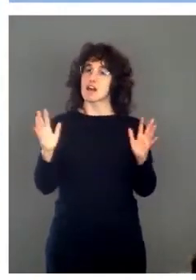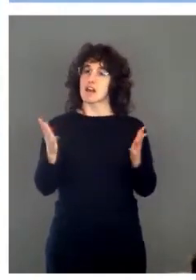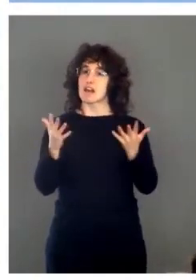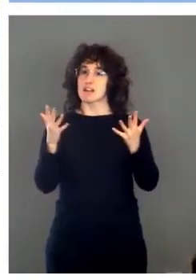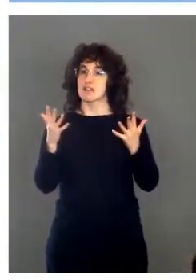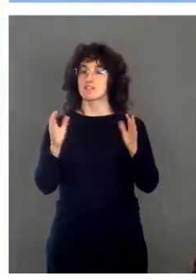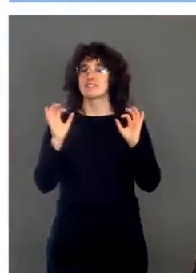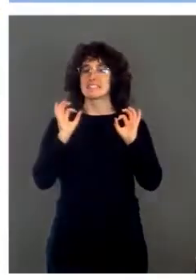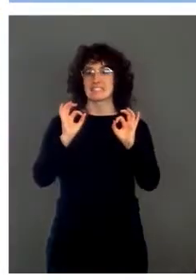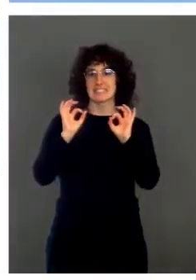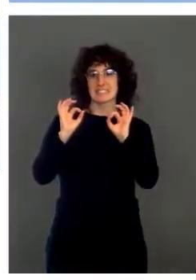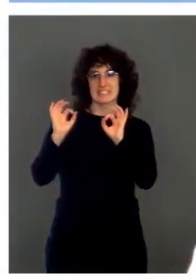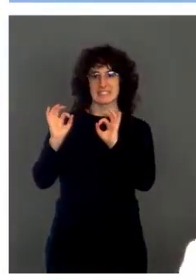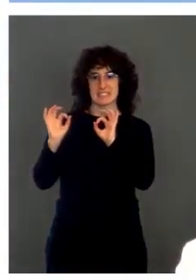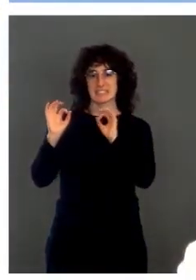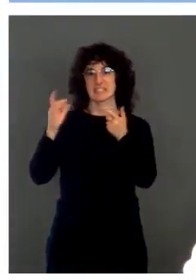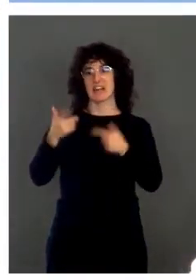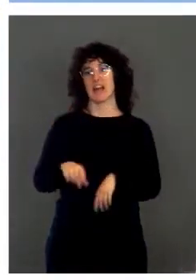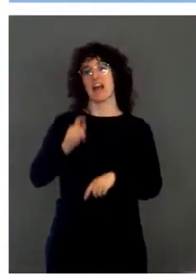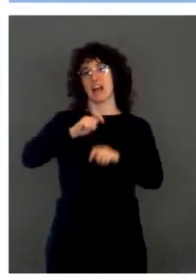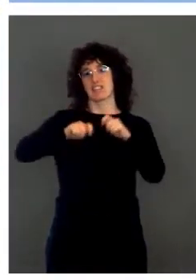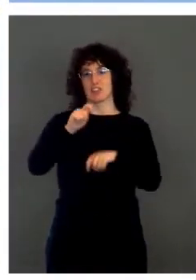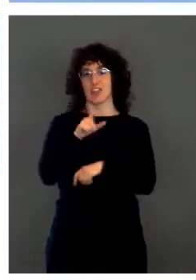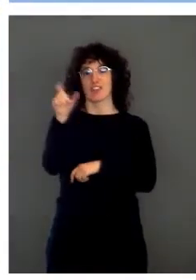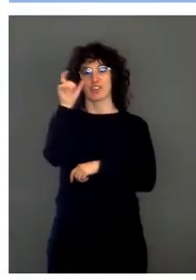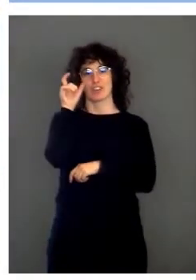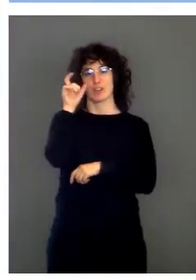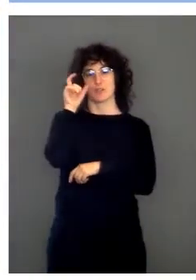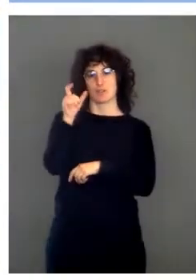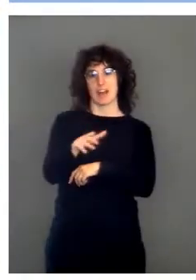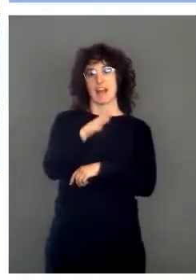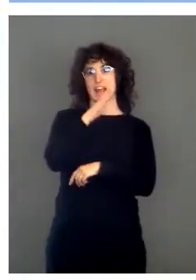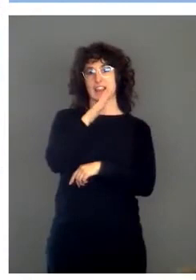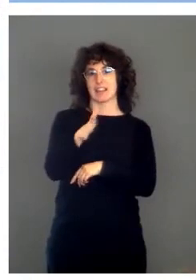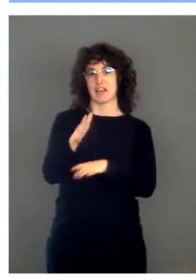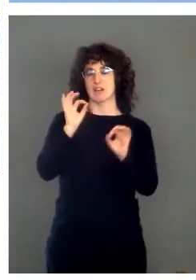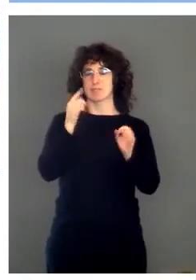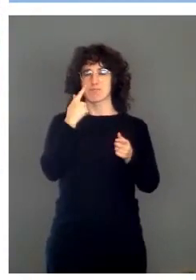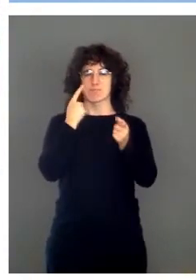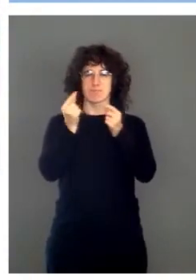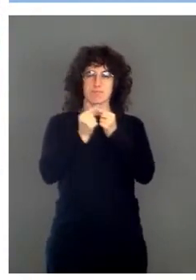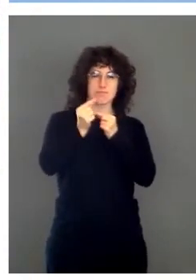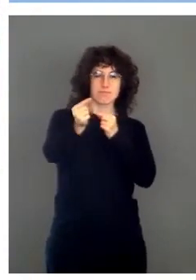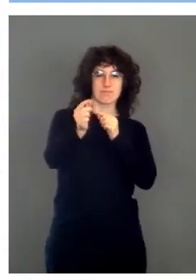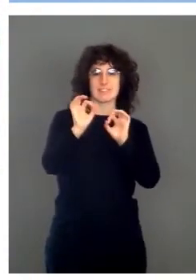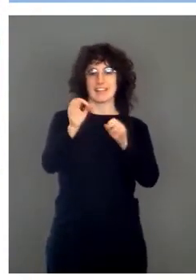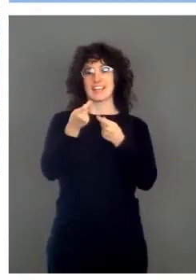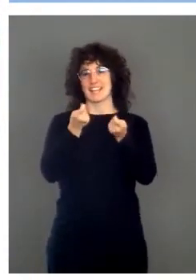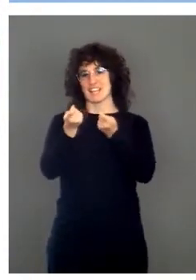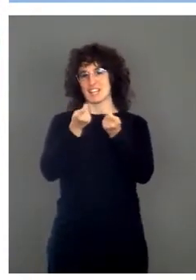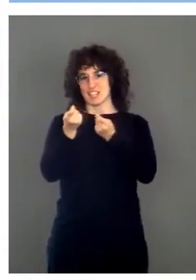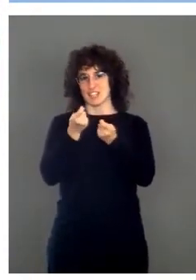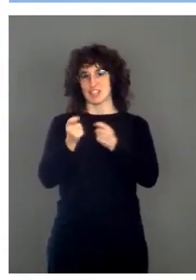En concreto a la Asociación Eunate que están tanto En el otro extremo con los compañeros técnicos de baluarte y Pues por supuesto también con